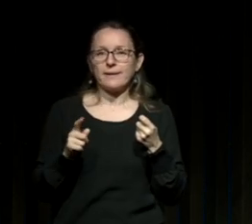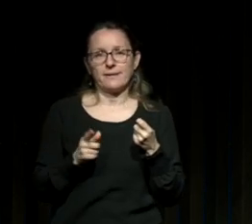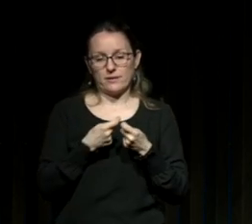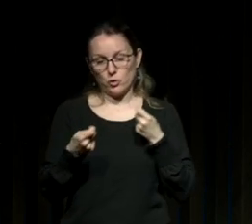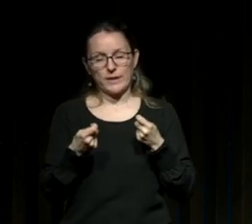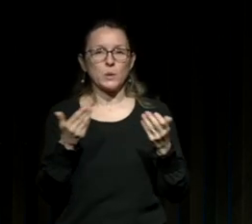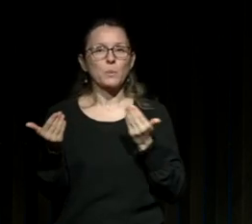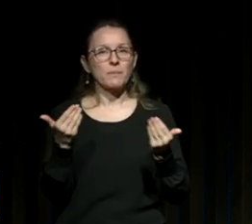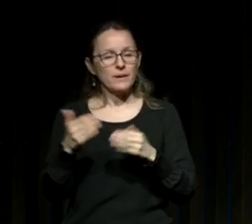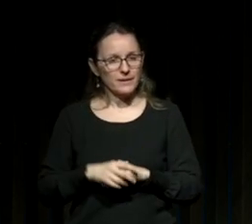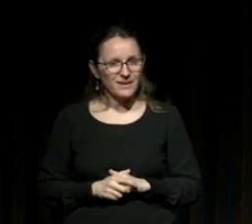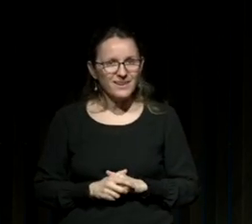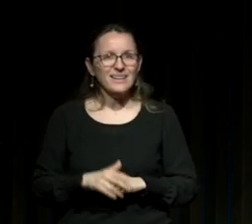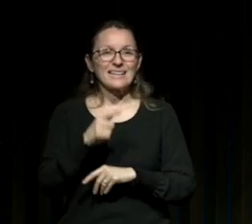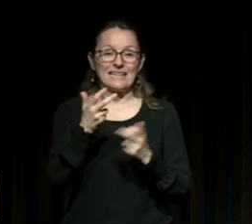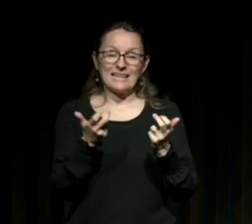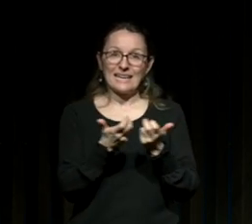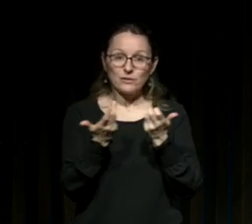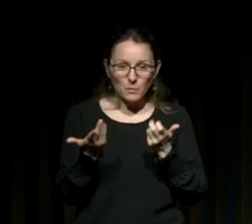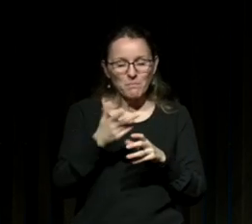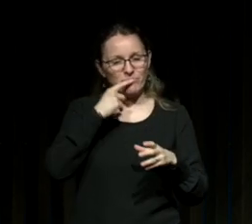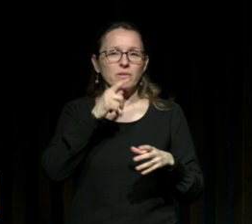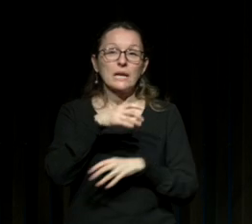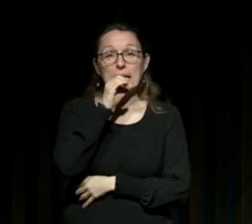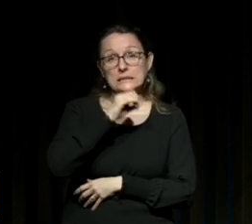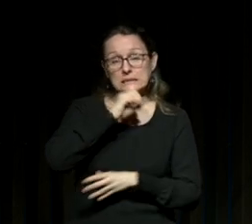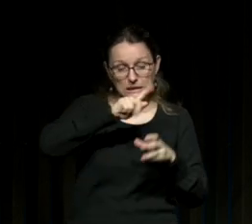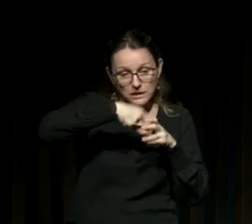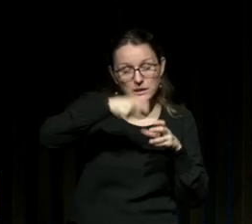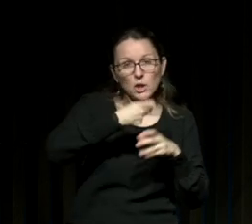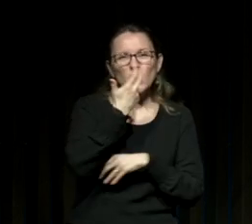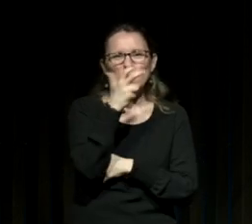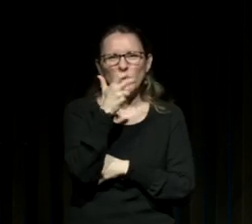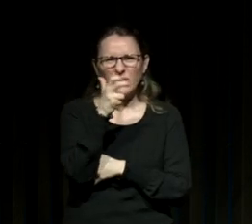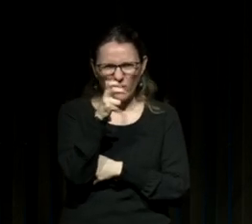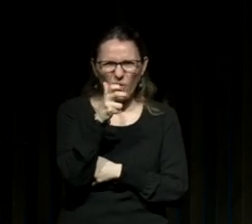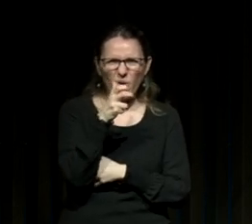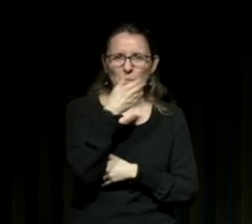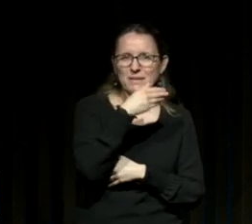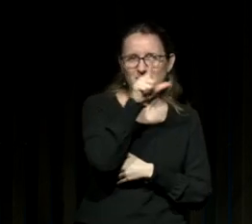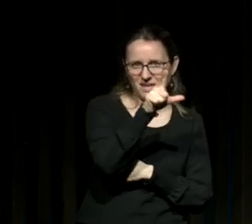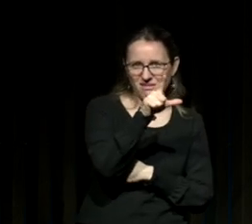sommet 300 millilitres de clem crème glacée soit en cinq minutes soit en 30 minutes et on mesure